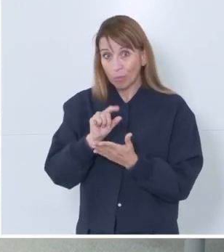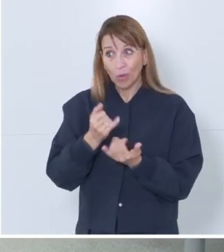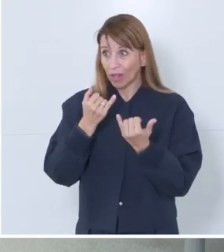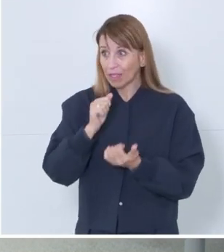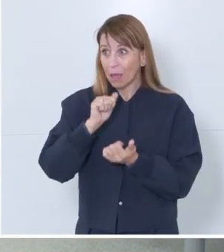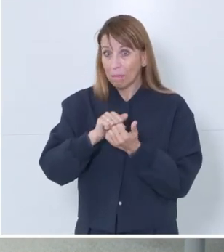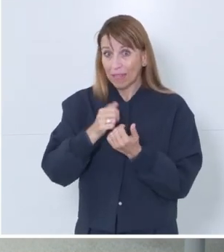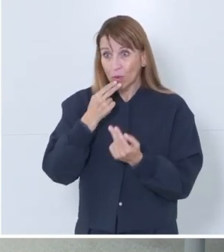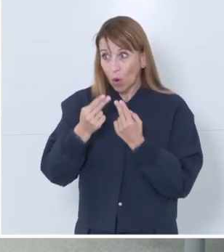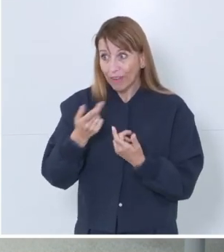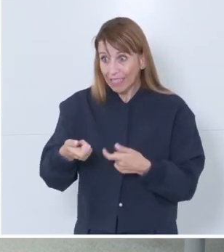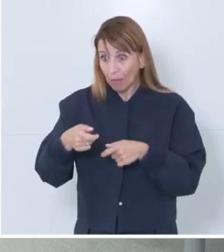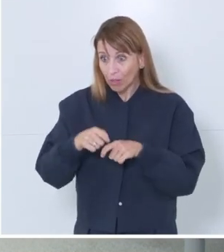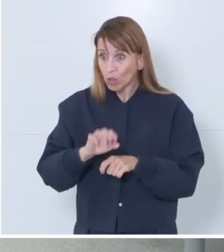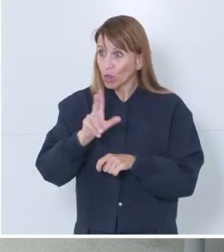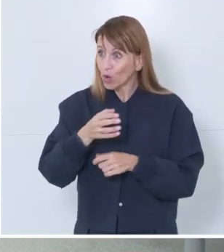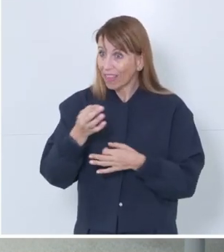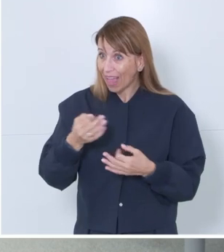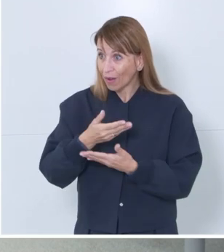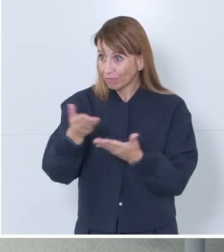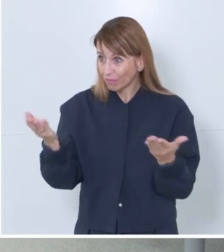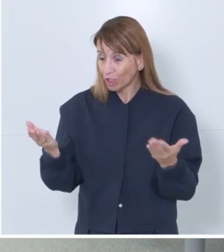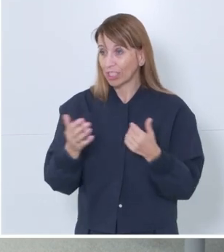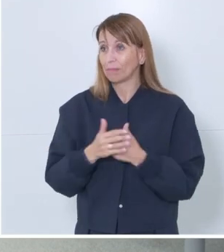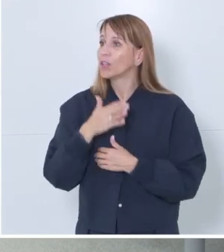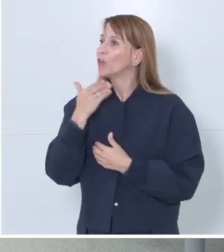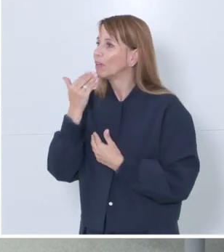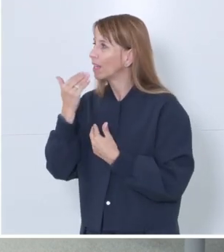Plakolm: Vielen Dank. Und der Matthias und der Paul,